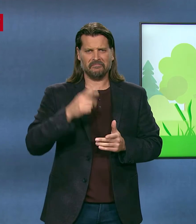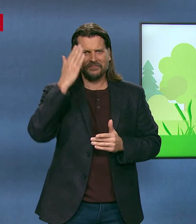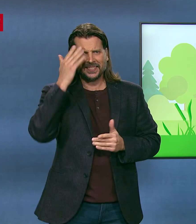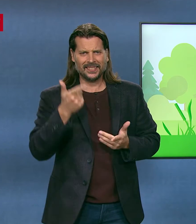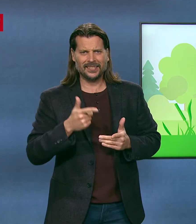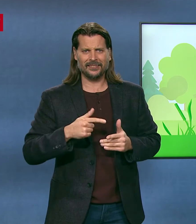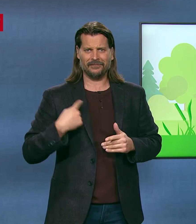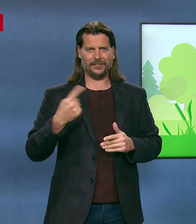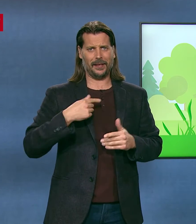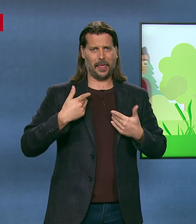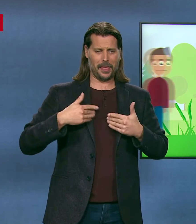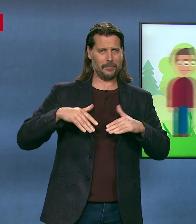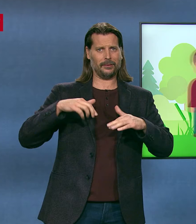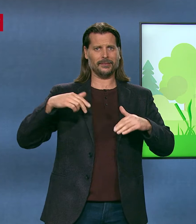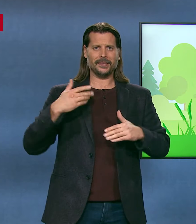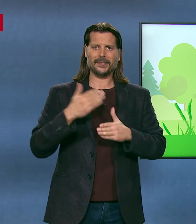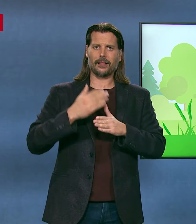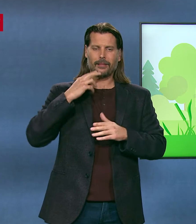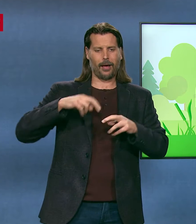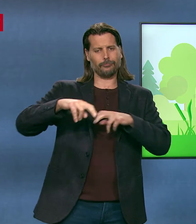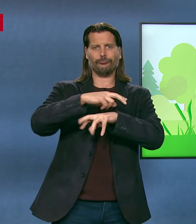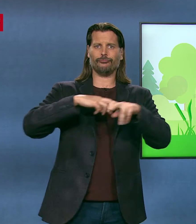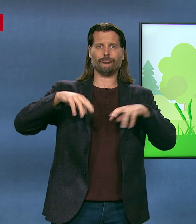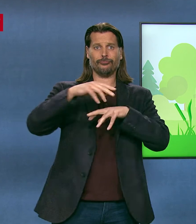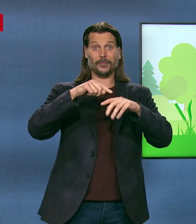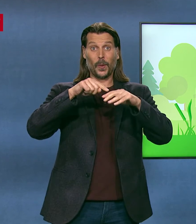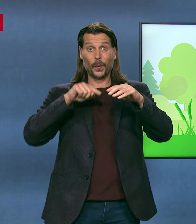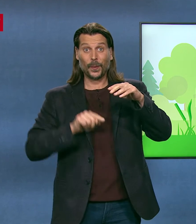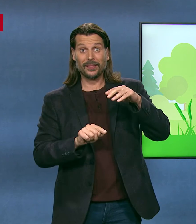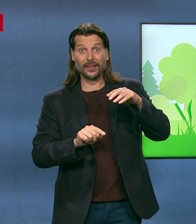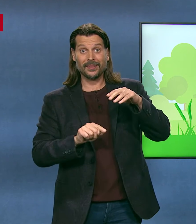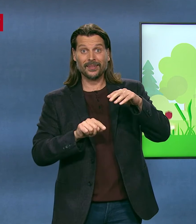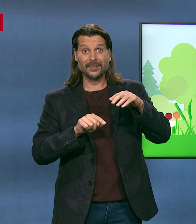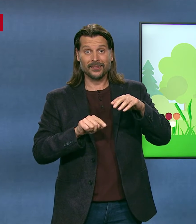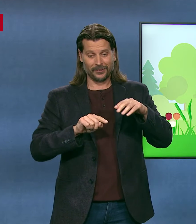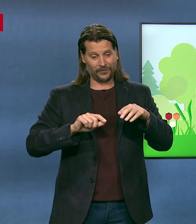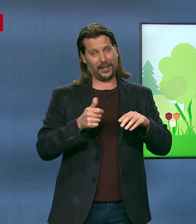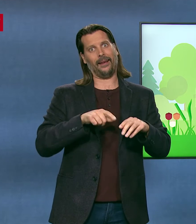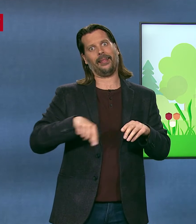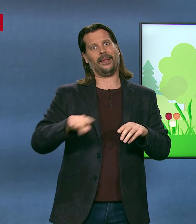Der Boden, auf dem wir jeden Tag herumlaufen, ist superwichtig für uns Menschen und unsere Natur.